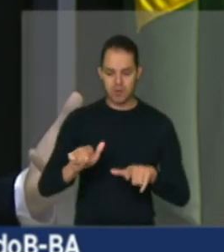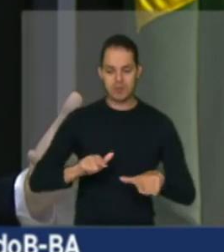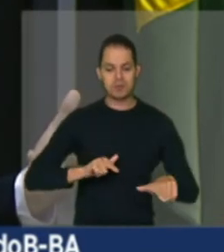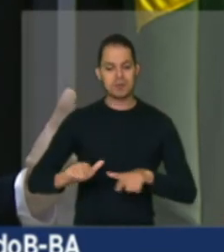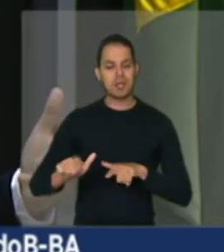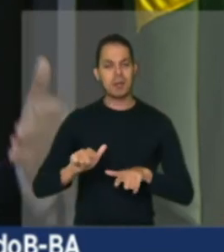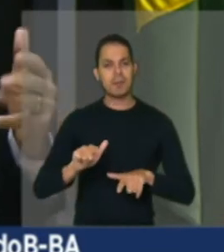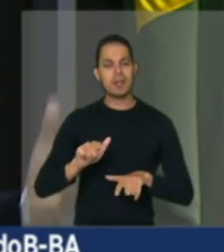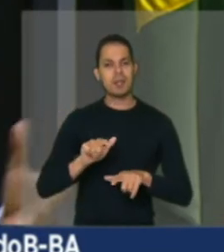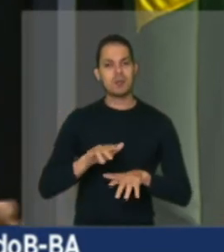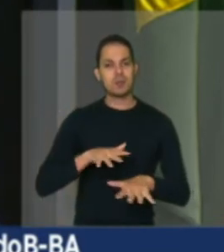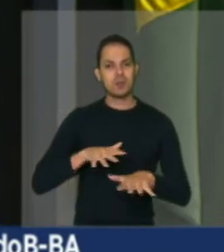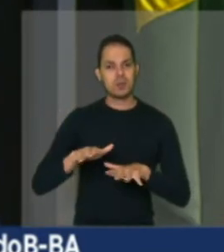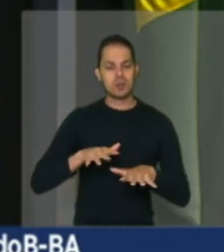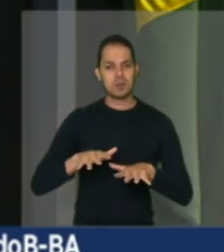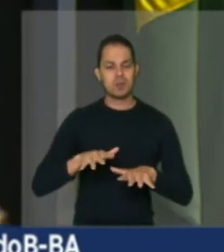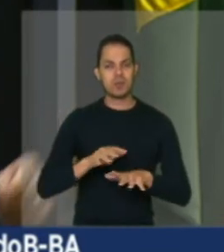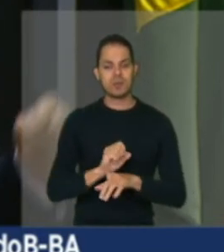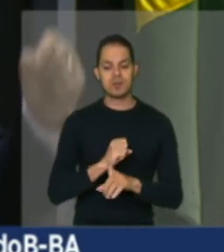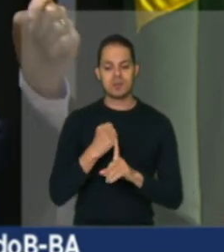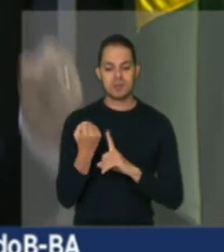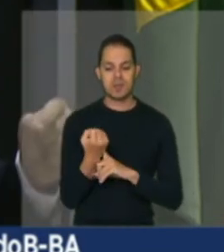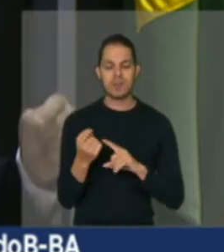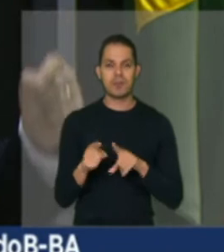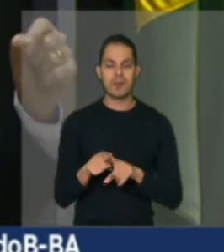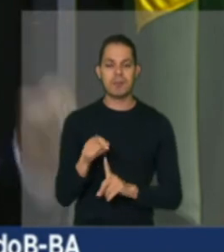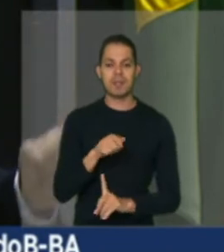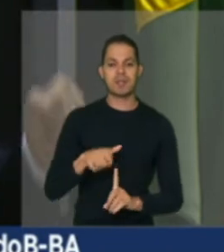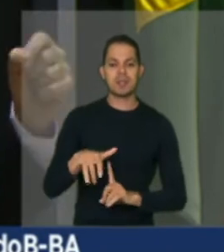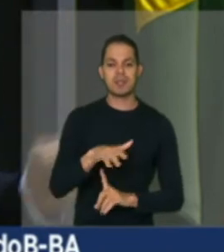DO MOVIMENTO SOCIAL DA SOCIEDADE BRASILEIRA, NÃO PODEMOS PERMITIR A PRIVATIZAÇÃO DOS CORREIOS.